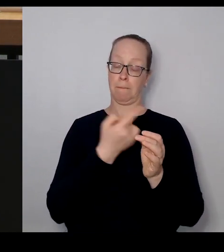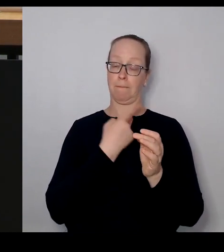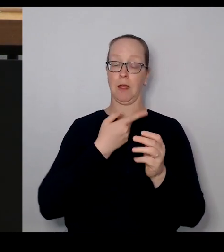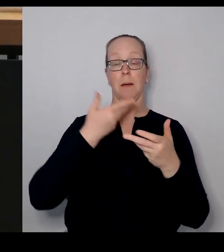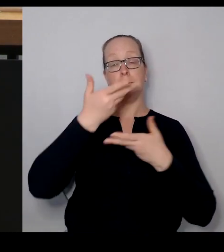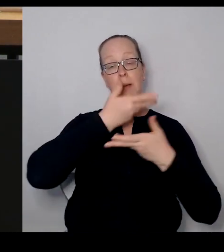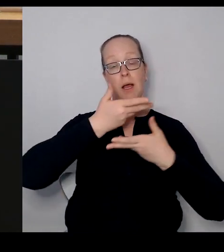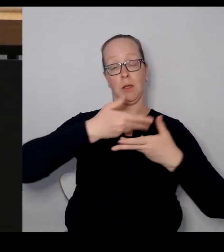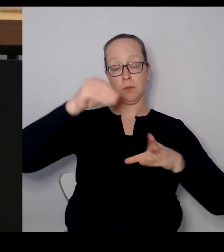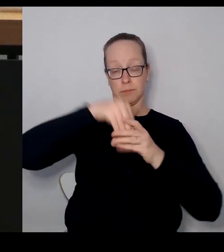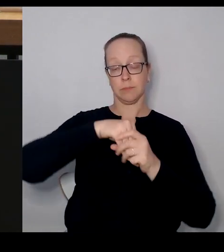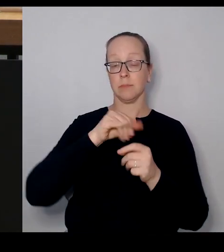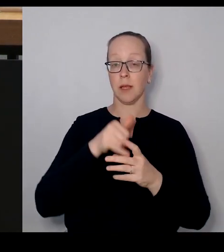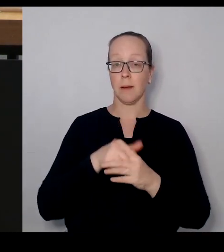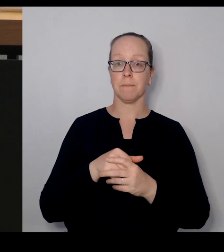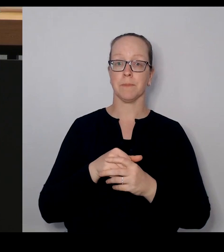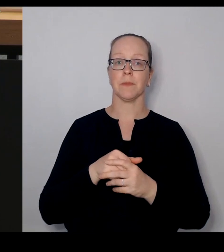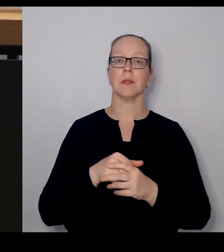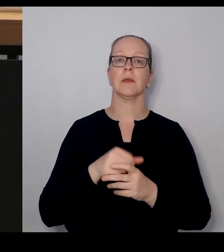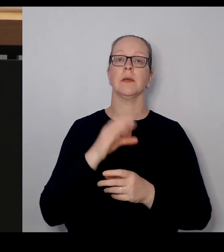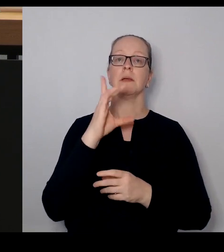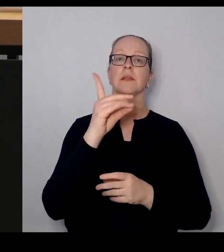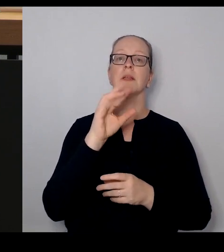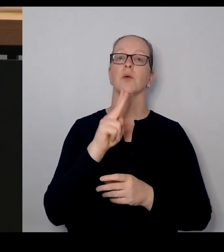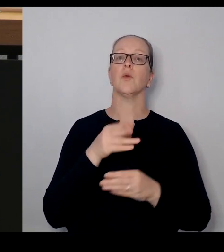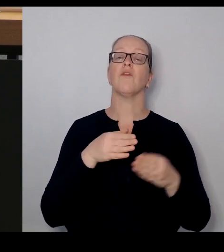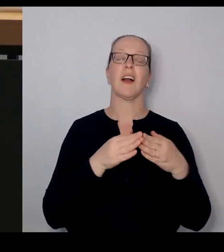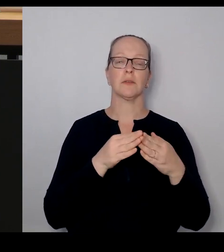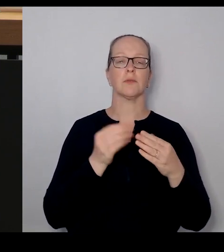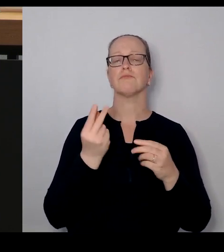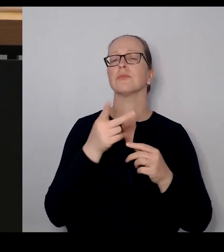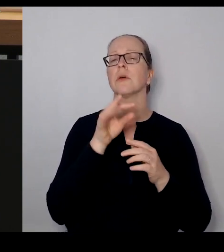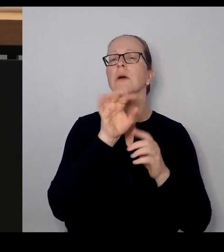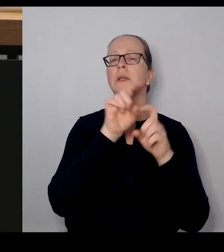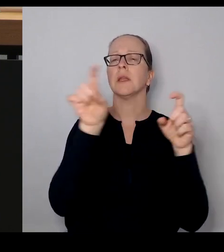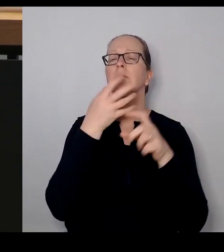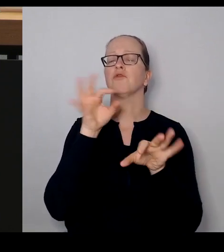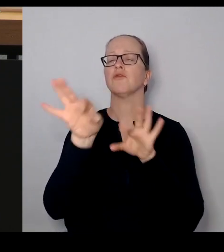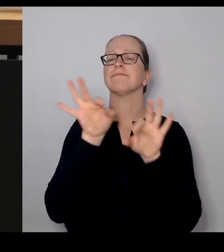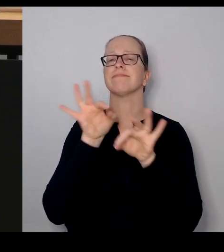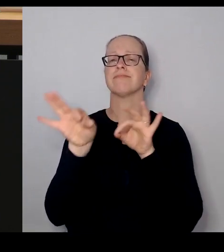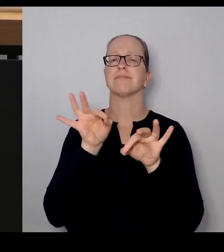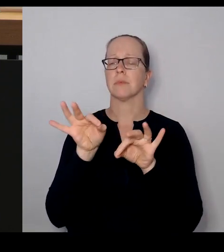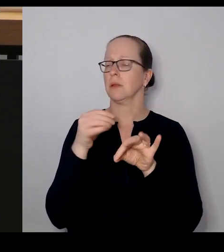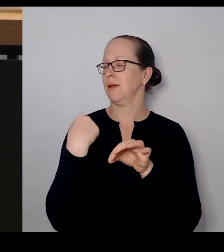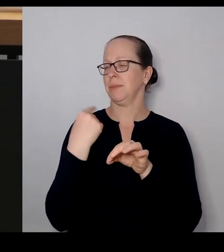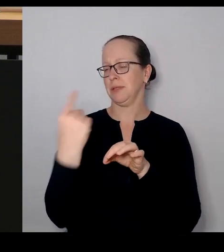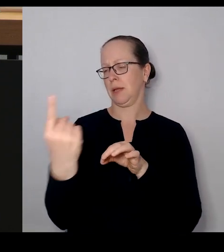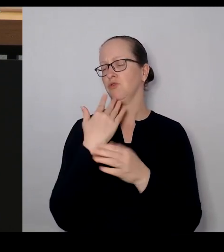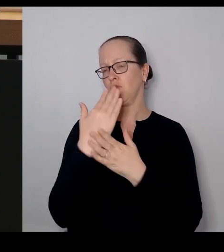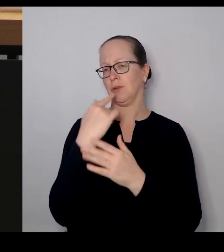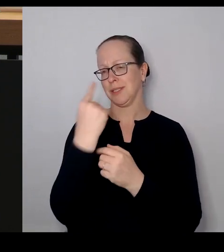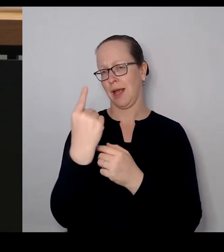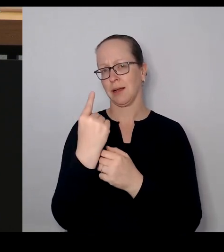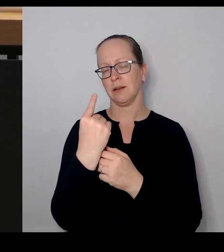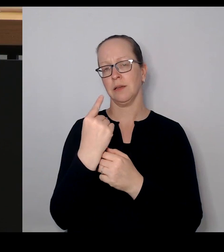denn Sie haben ja auf die Länge des Berichts hingewiesen und man kann natürlich den jetzt hier nicht im Detail diskutieren. Und in der Tat ist es so, Sie hatten